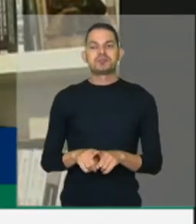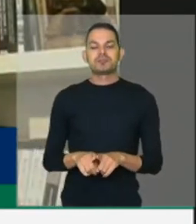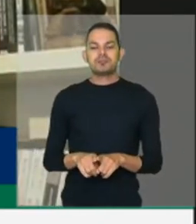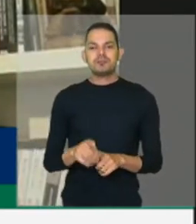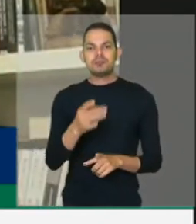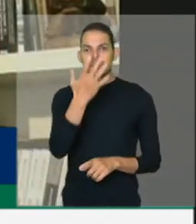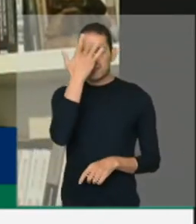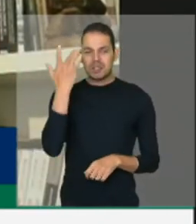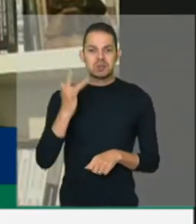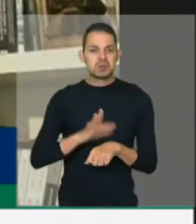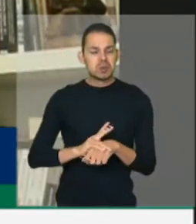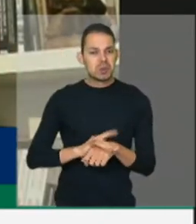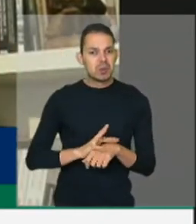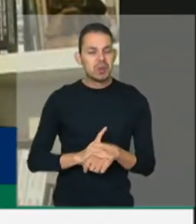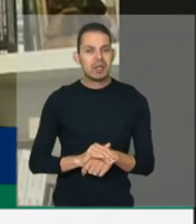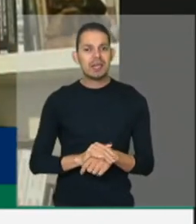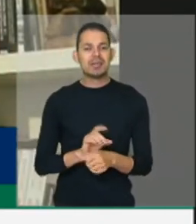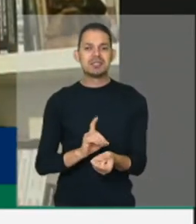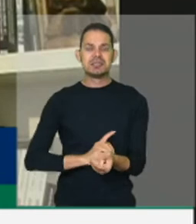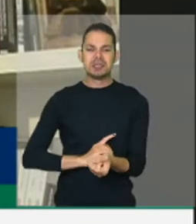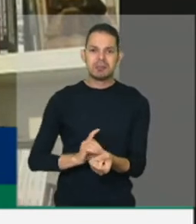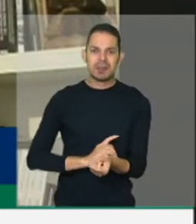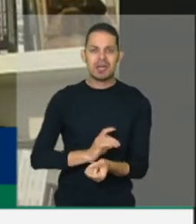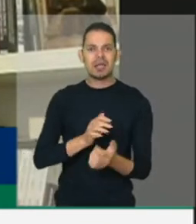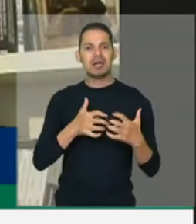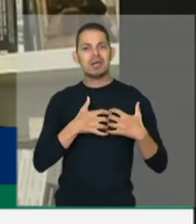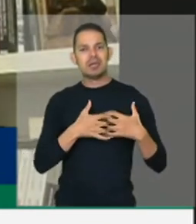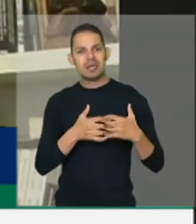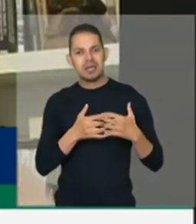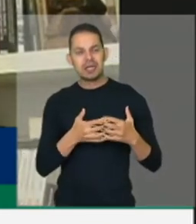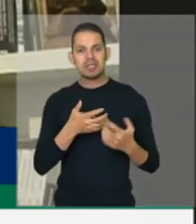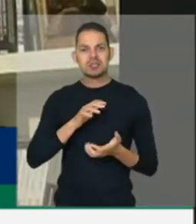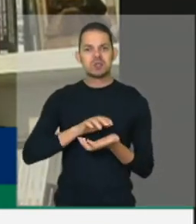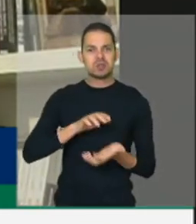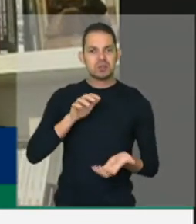APARECER OS PNEUMO PATAS, CARDÍACOS, HIPERTENSOS, DIABÉTICOS, IDOSOS, PROFISSIONAIS DA ÁREA DA